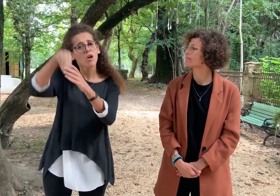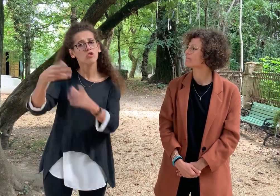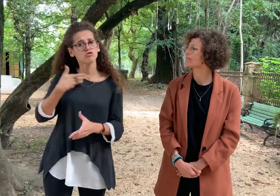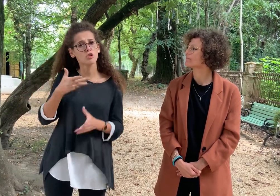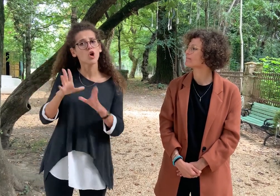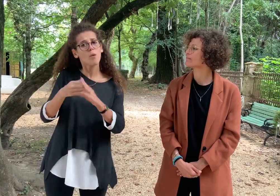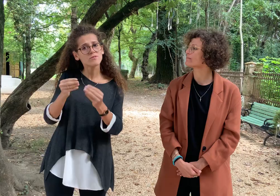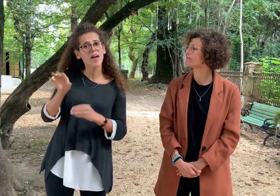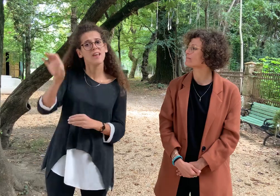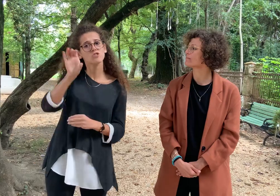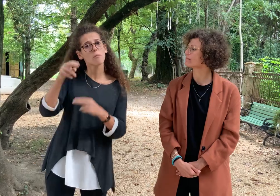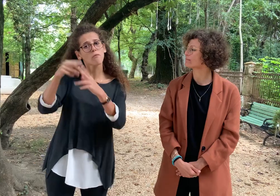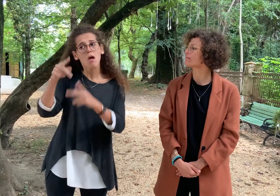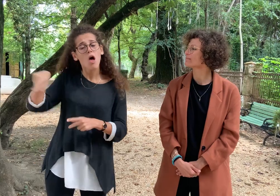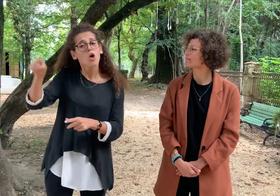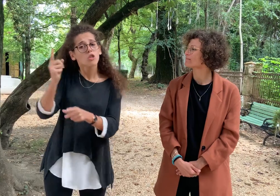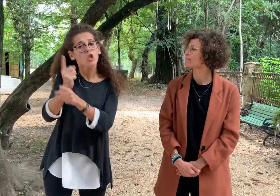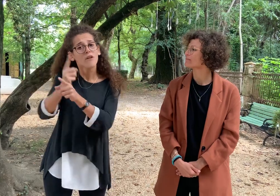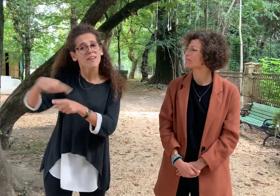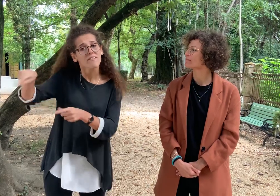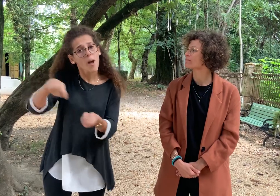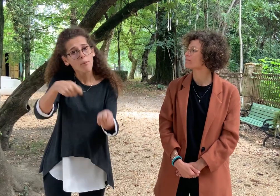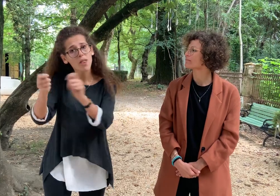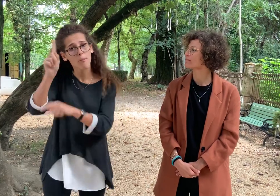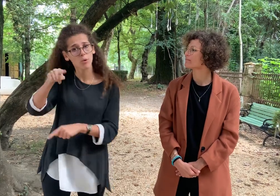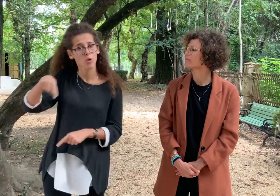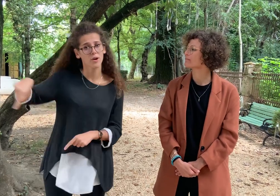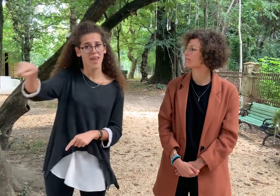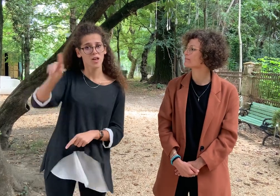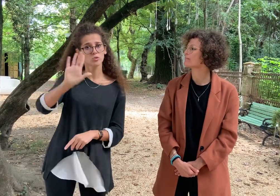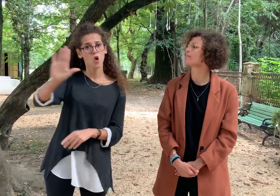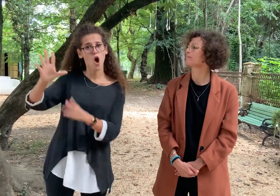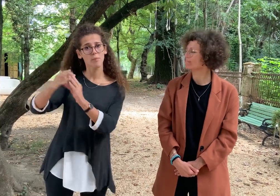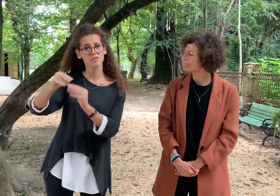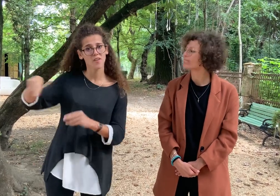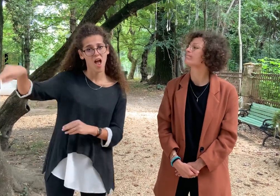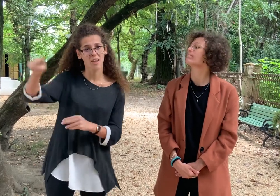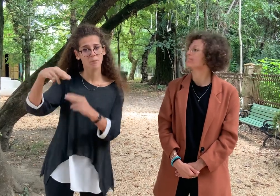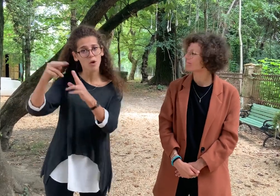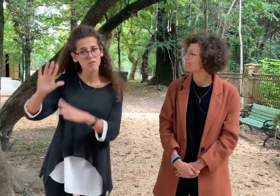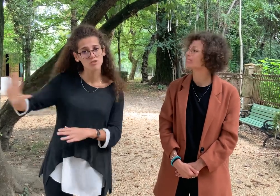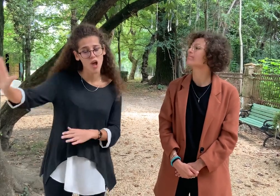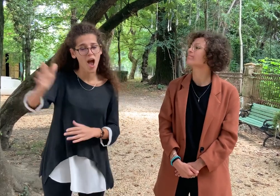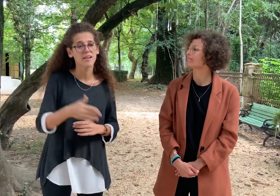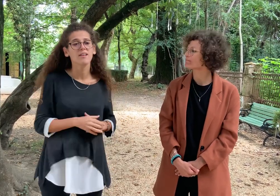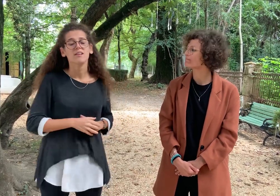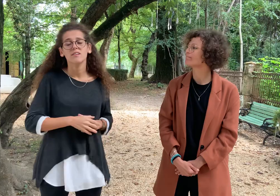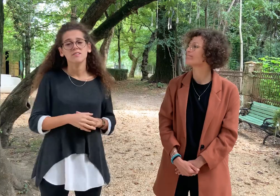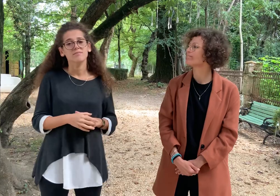che avrebbero dovuto portare i dirigenti dei propri Comitati Giovani Regionali e Provinciali.